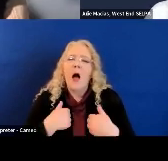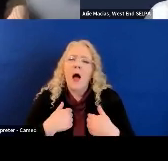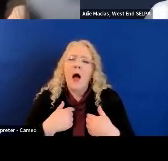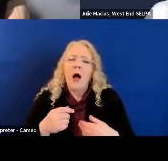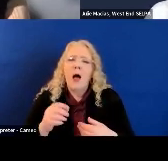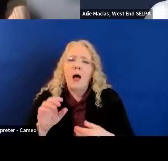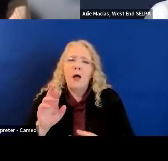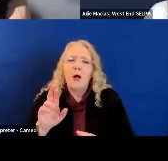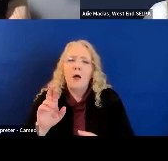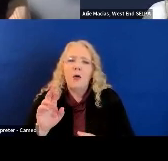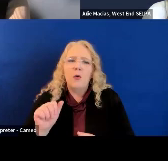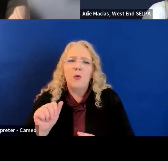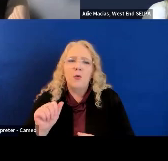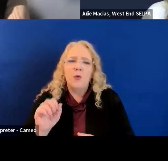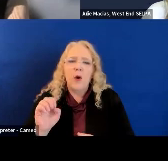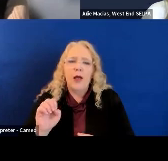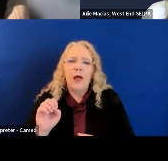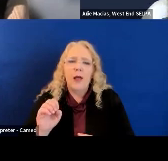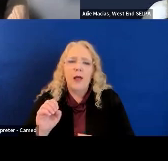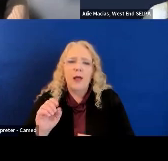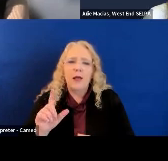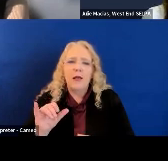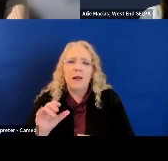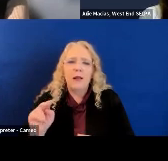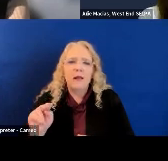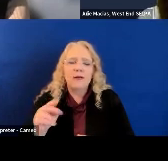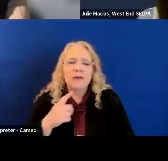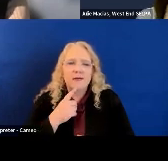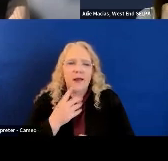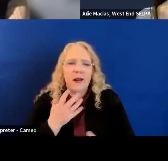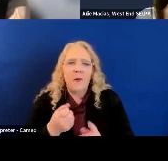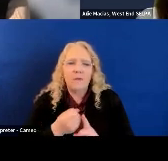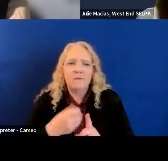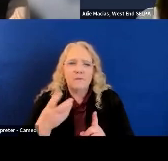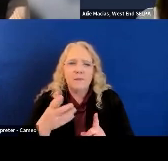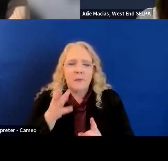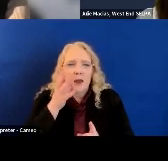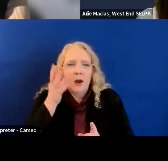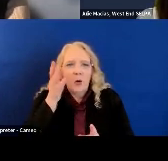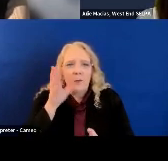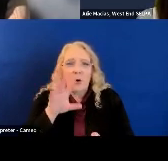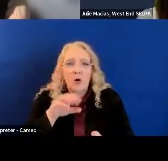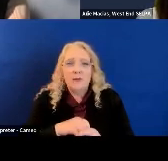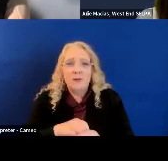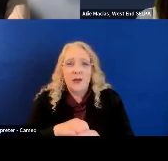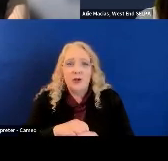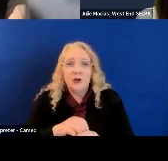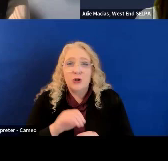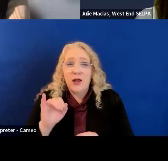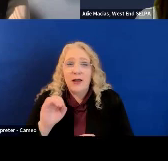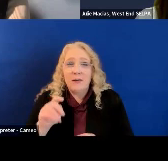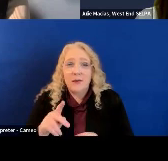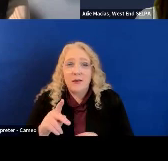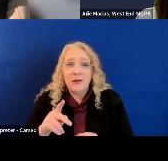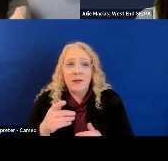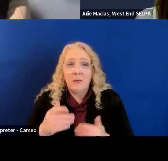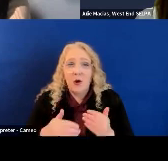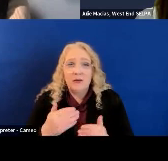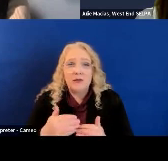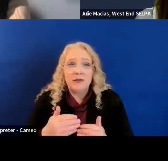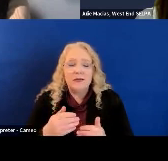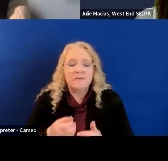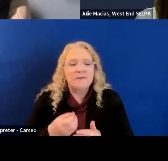mientras estamos en esta diapositiva.